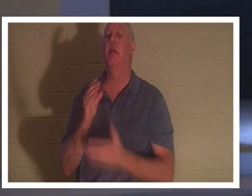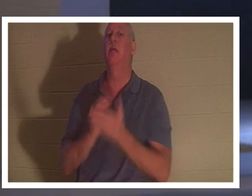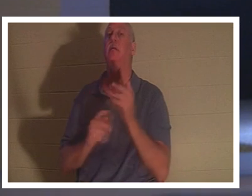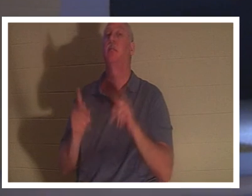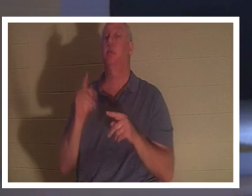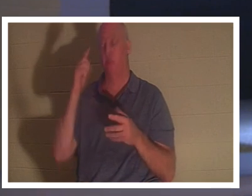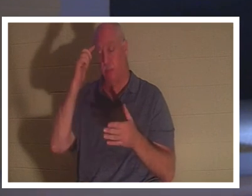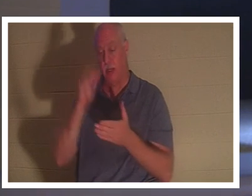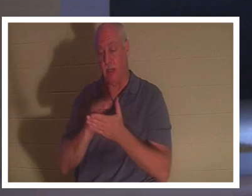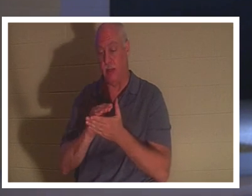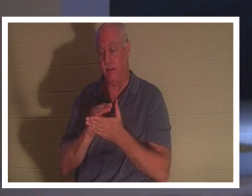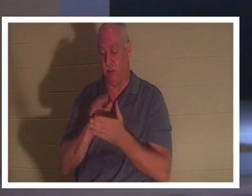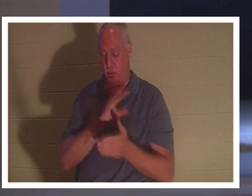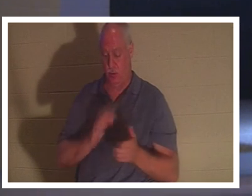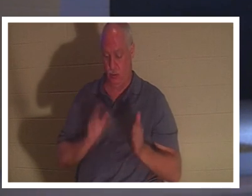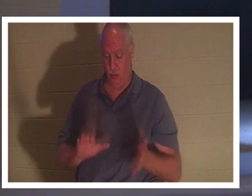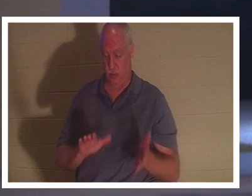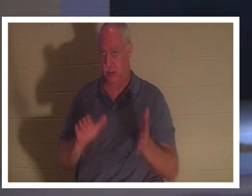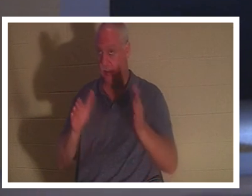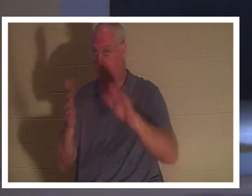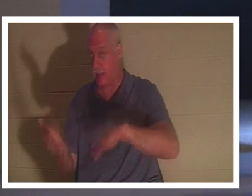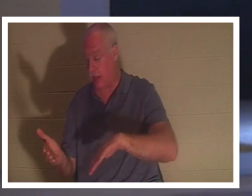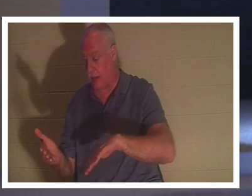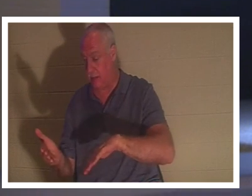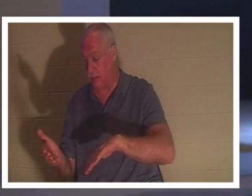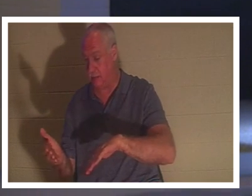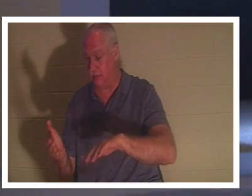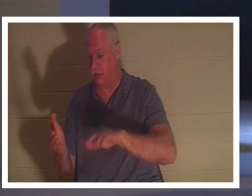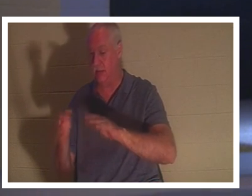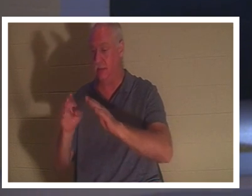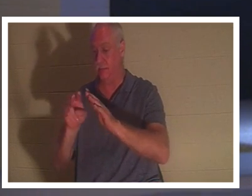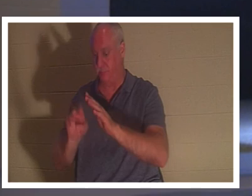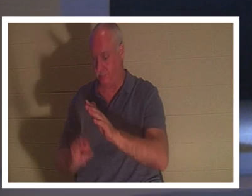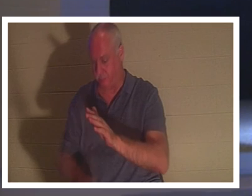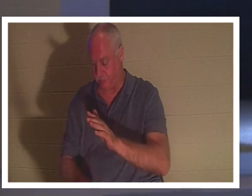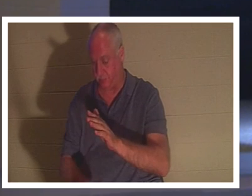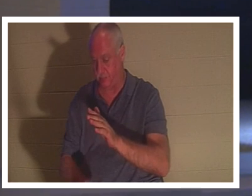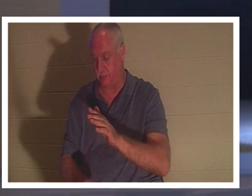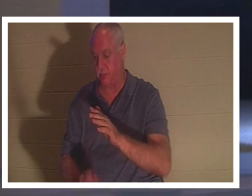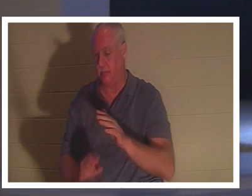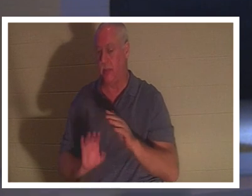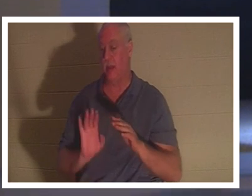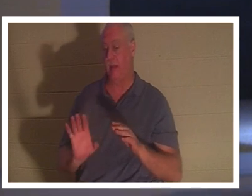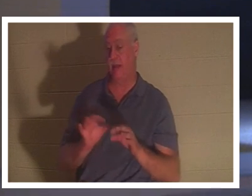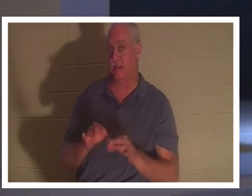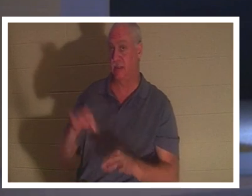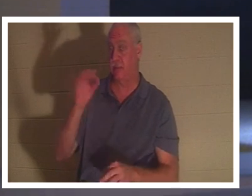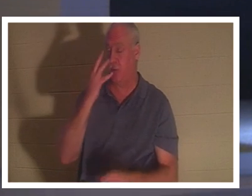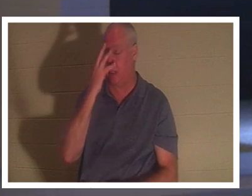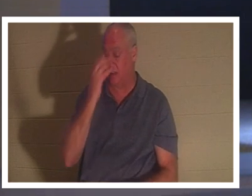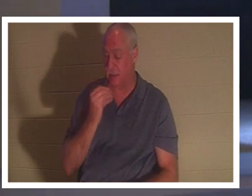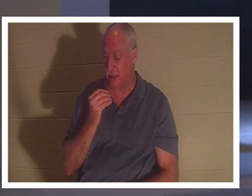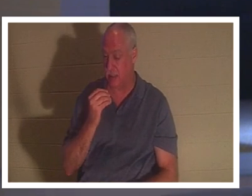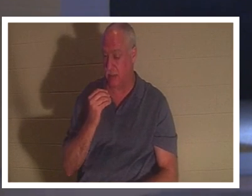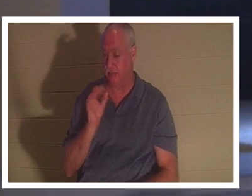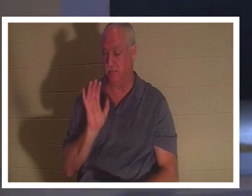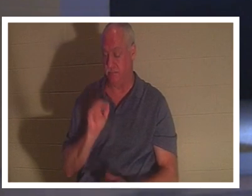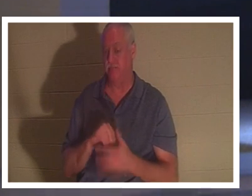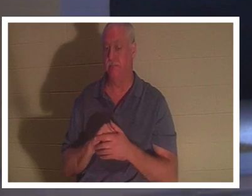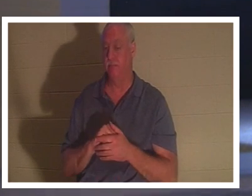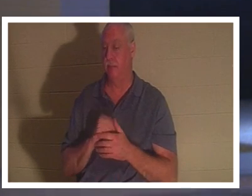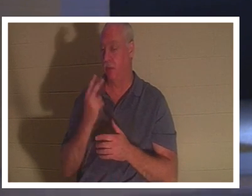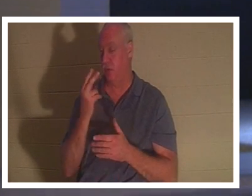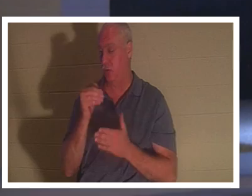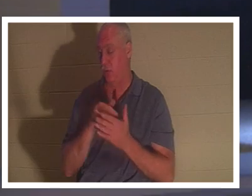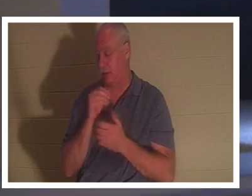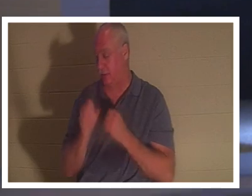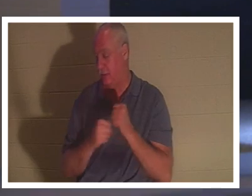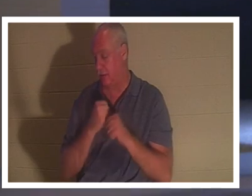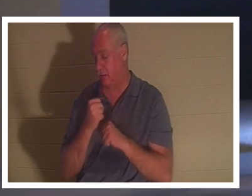और उसे जमीन में गाड़ दिया जाता है, तो उसकी आत्मा 2,000 वर्षों तक और यीशु के आने तक सोई रहती है, बेहोश रहती है।